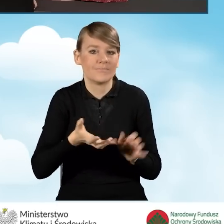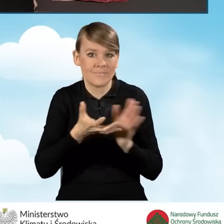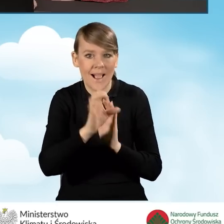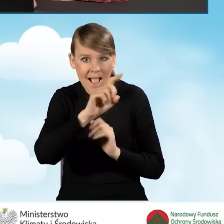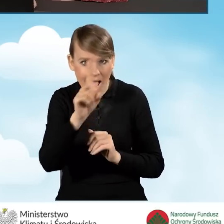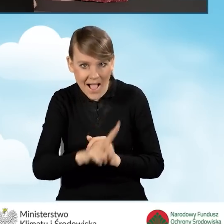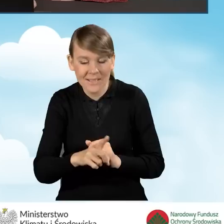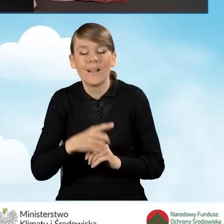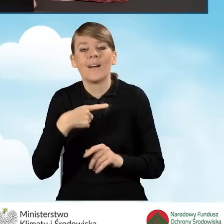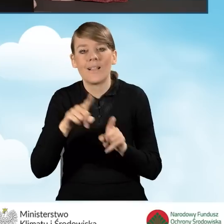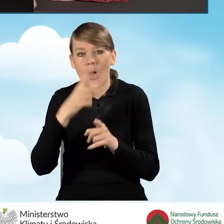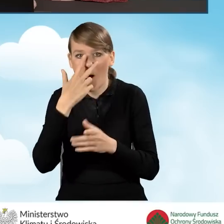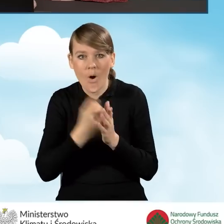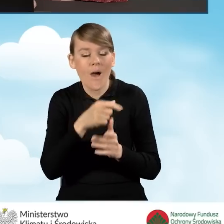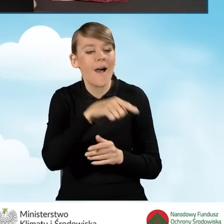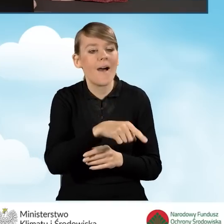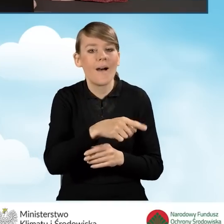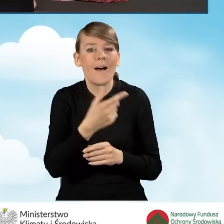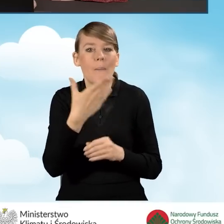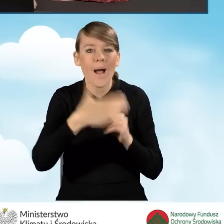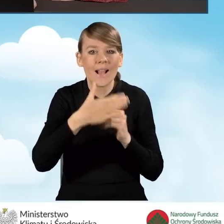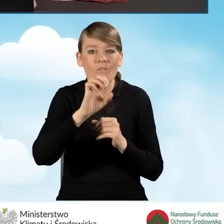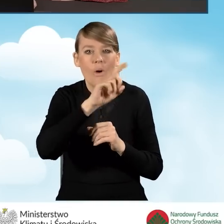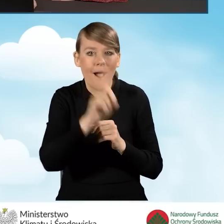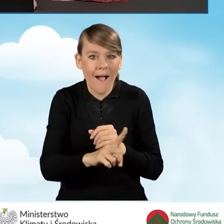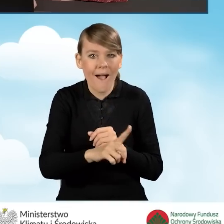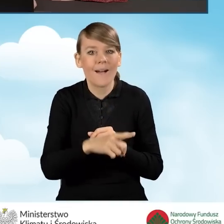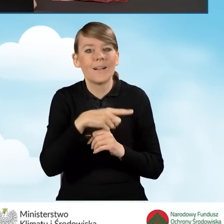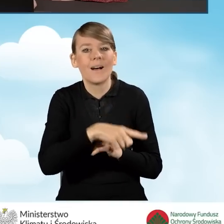że ilość pobieranego paliwa gazowego na podstawie średniej